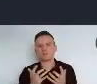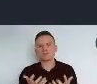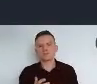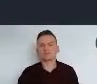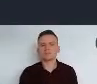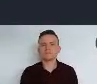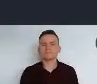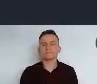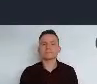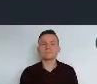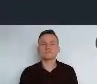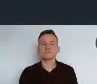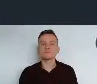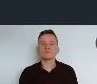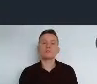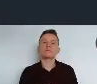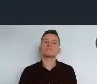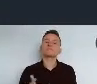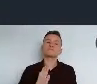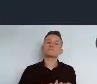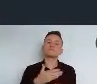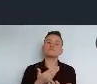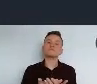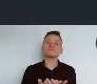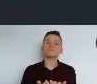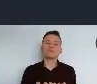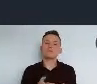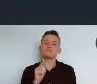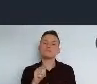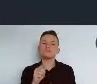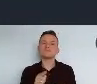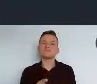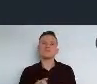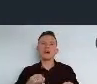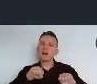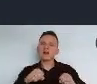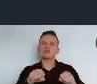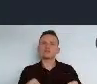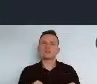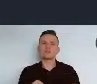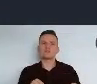Przykładem jakby partycypacji społecznej, a więc zaangażowania tego partnerstwa na polu lokalnym